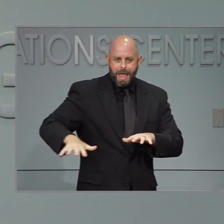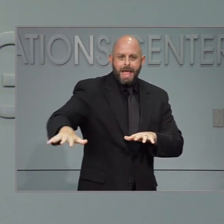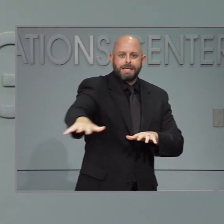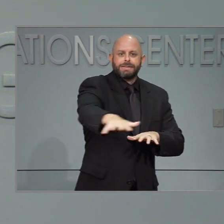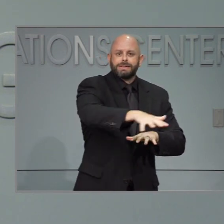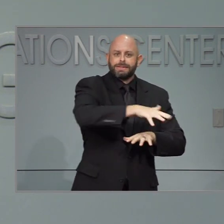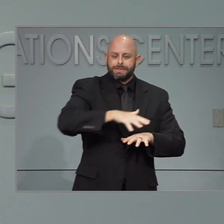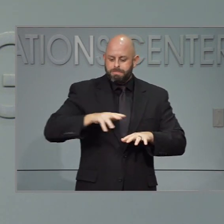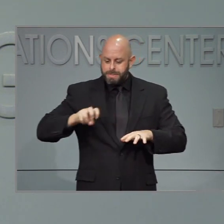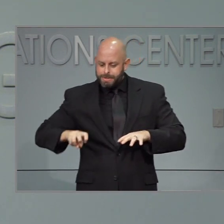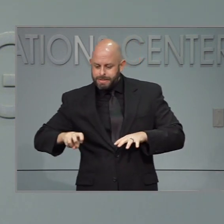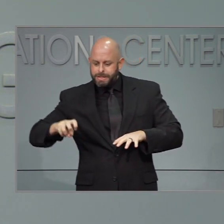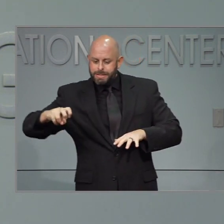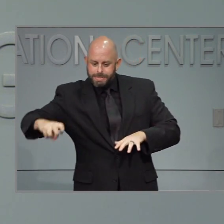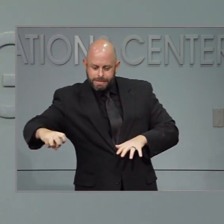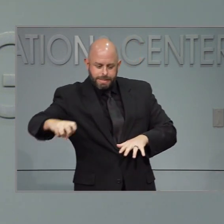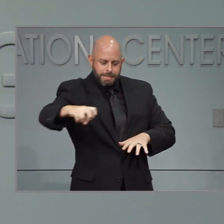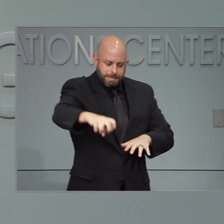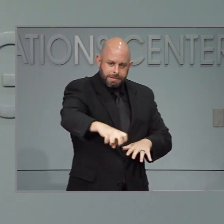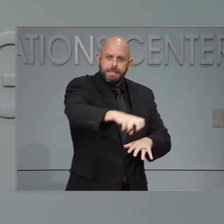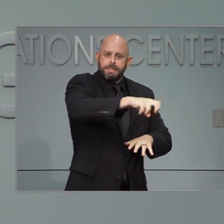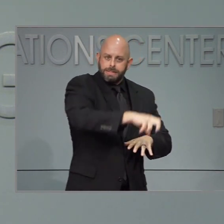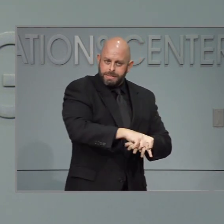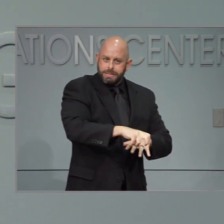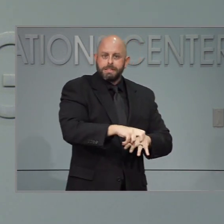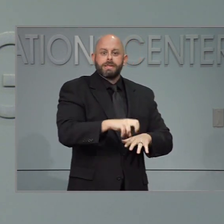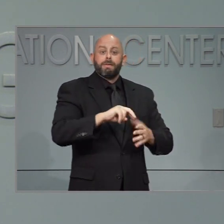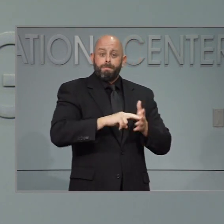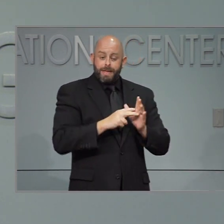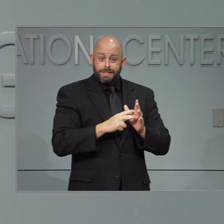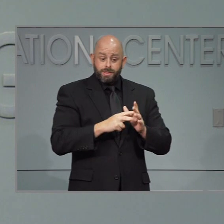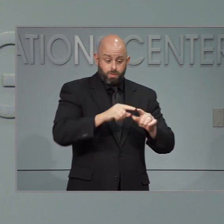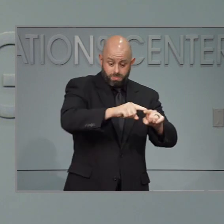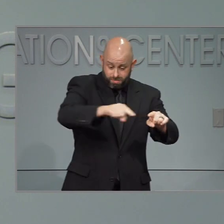de un espacio. Así es, como creamos esta ecuación de siete